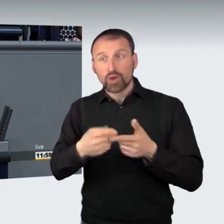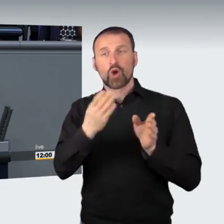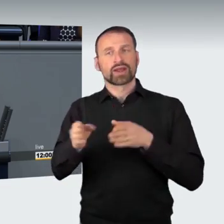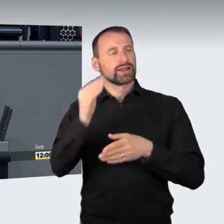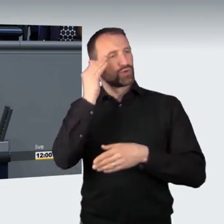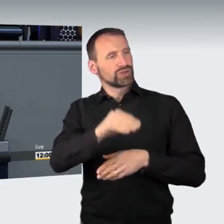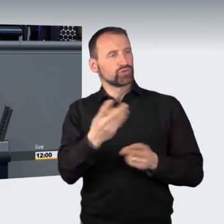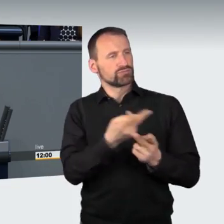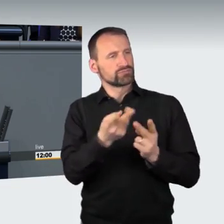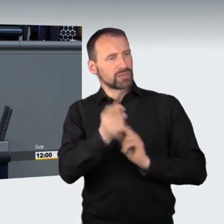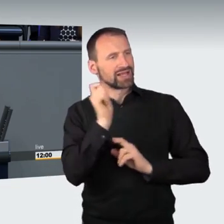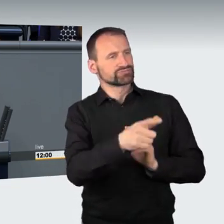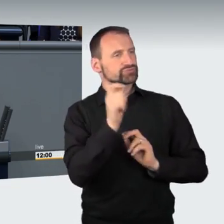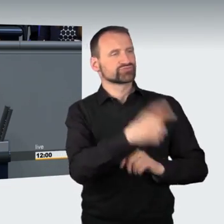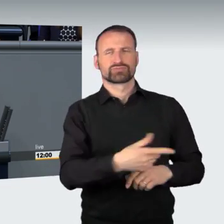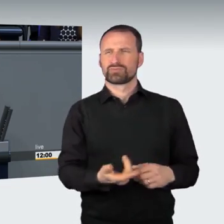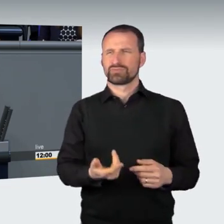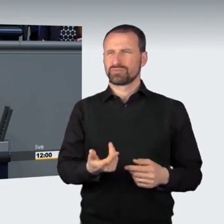Ich muss sagen: Es darf doch einfach nicht wahr sein, dass ein Mieter,